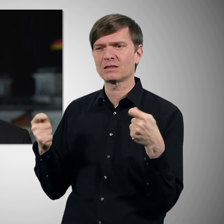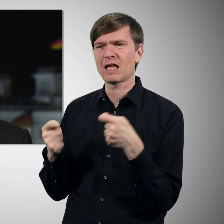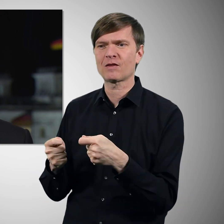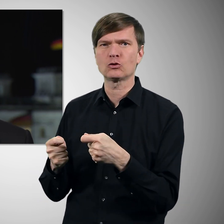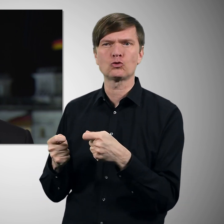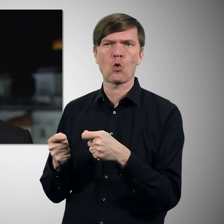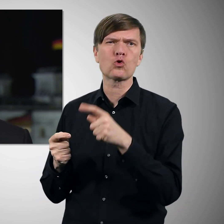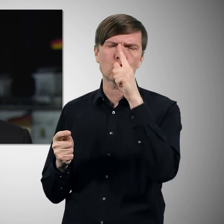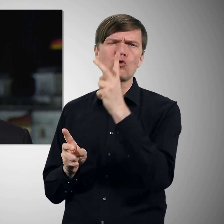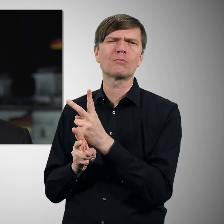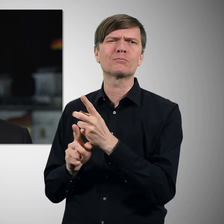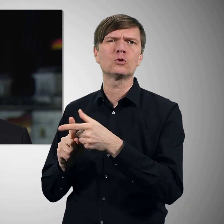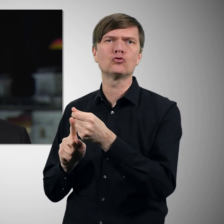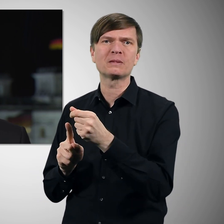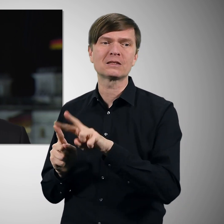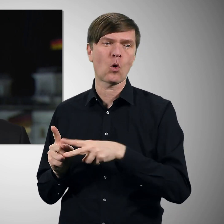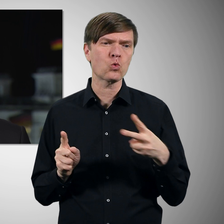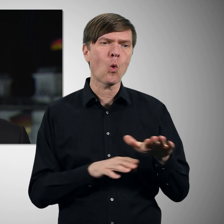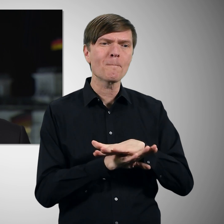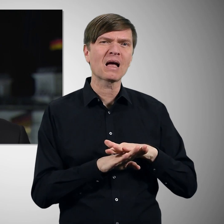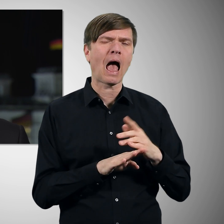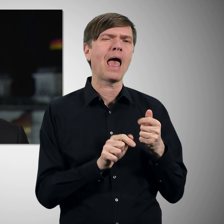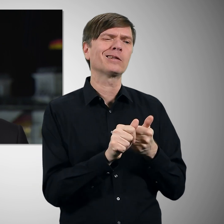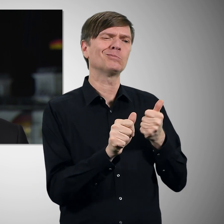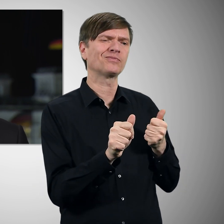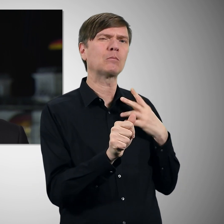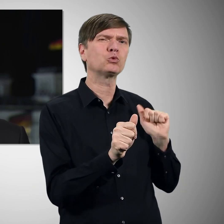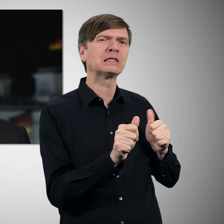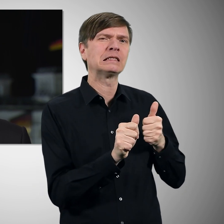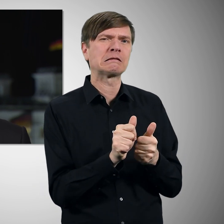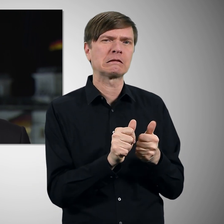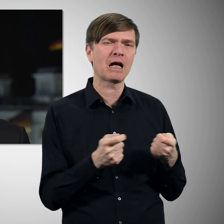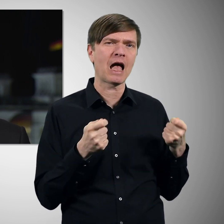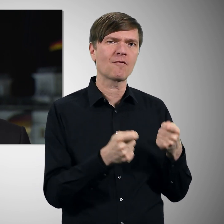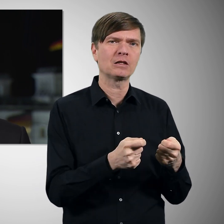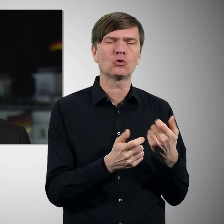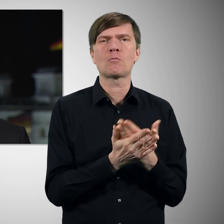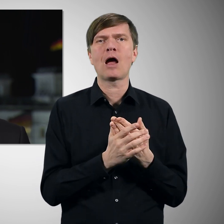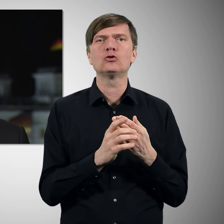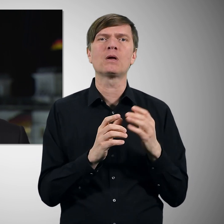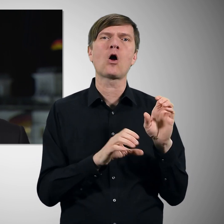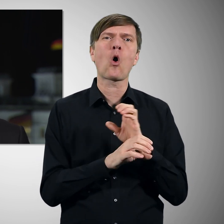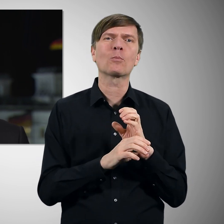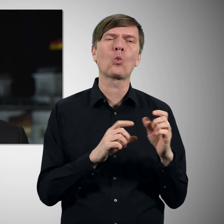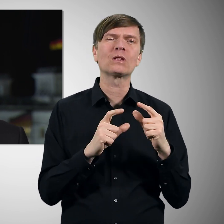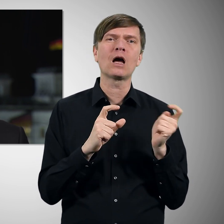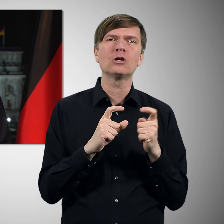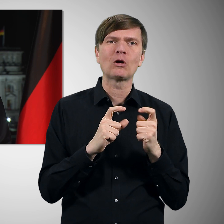Genauso wie in Branchen, wo wir Nachholbedarf haben, zum Beispiel bei der Herstellung von Computer-Chips oder Batterien.